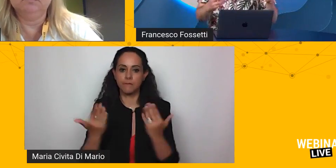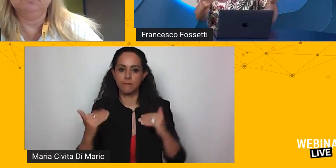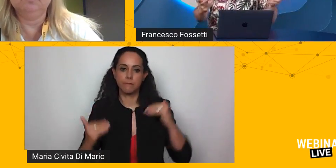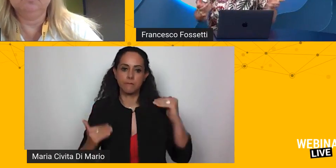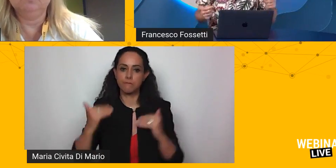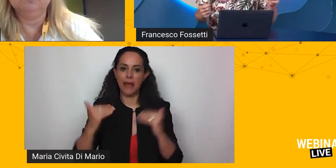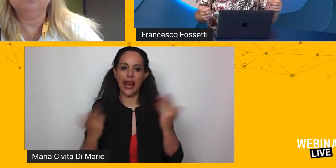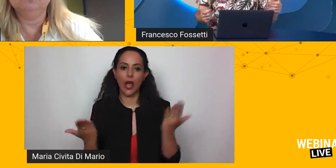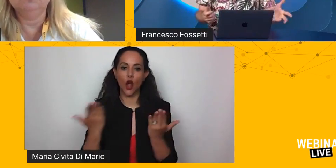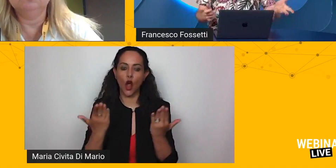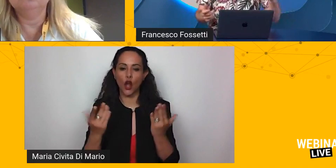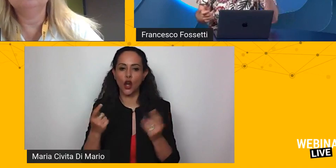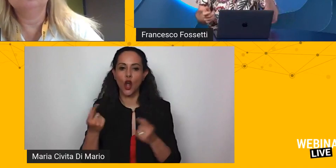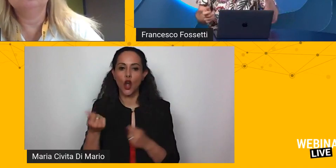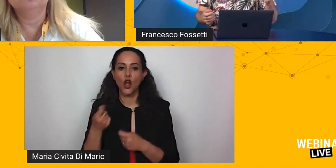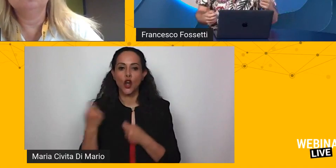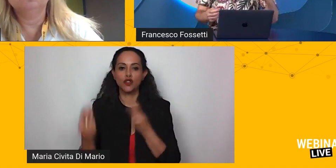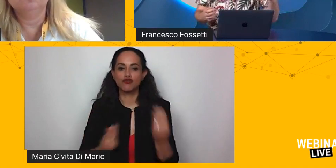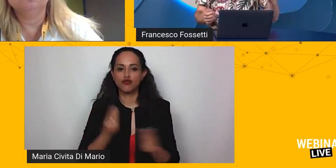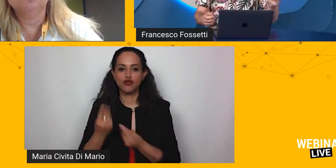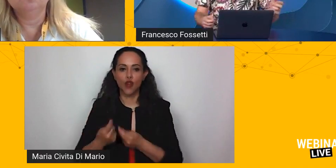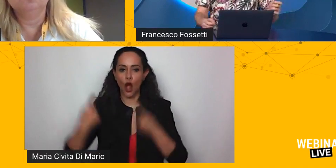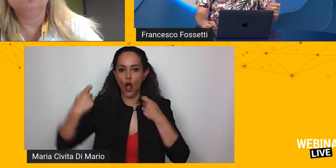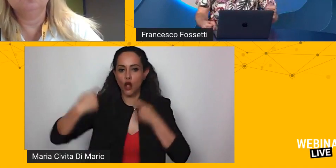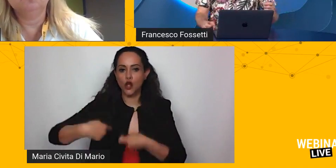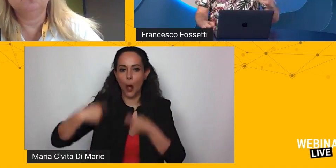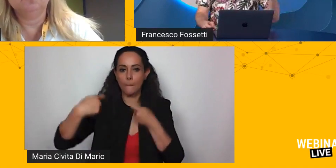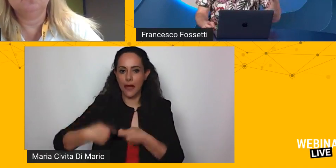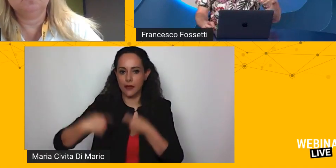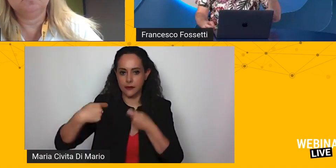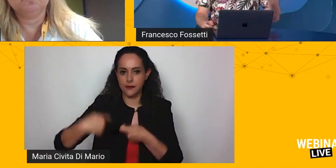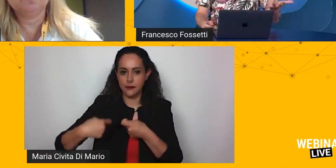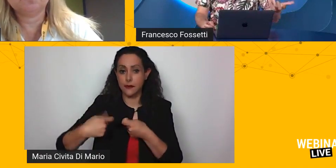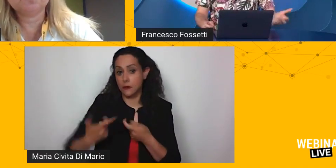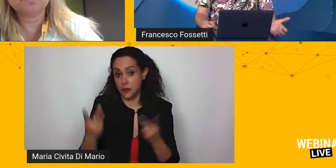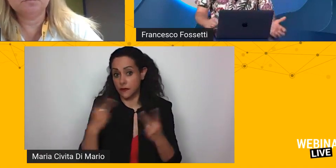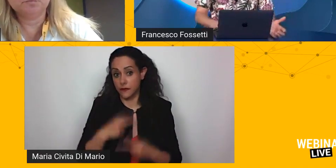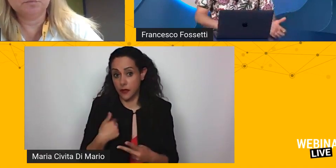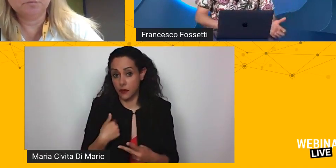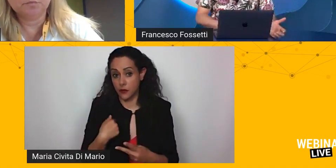gioco d'azzardo perché di fatto eh tu stai pagando per ottenere